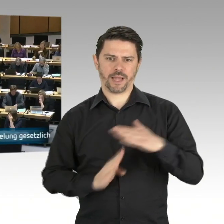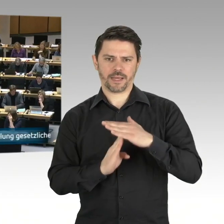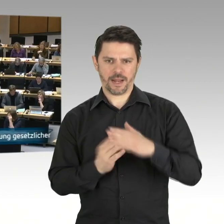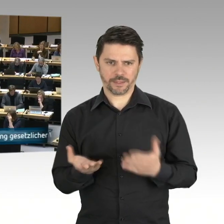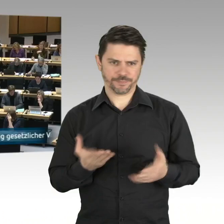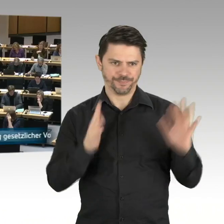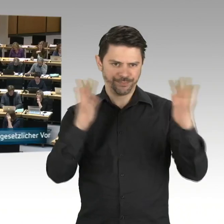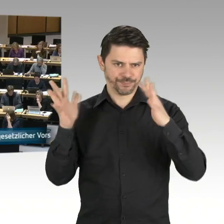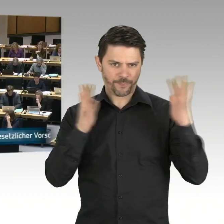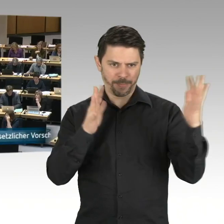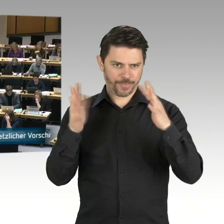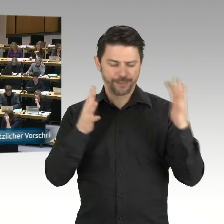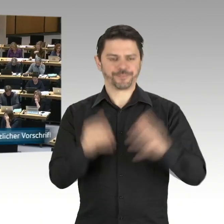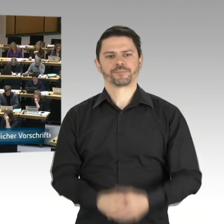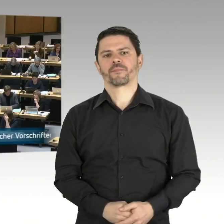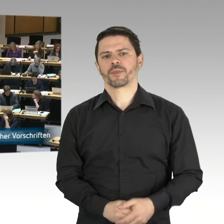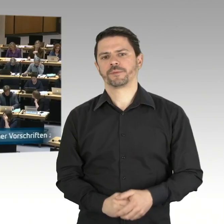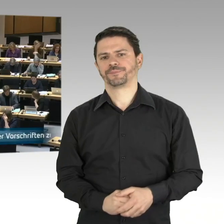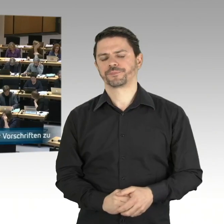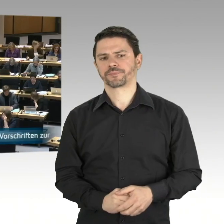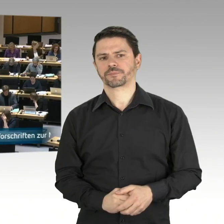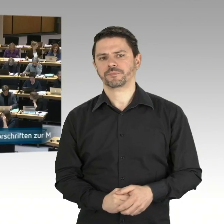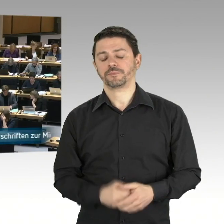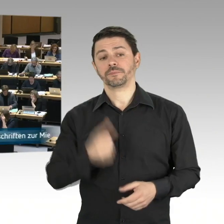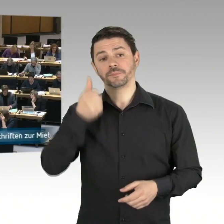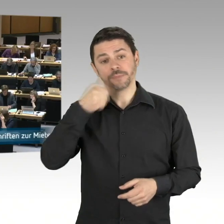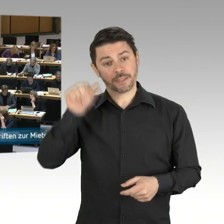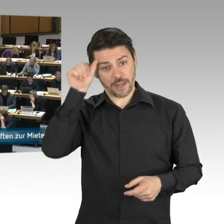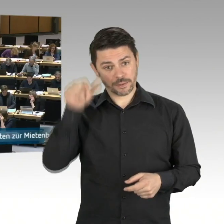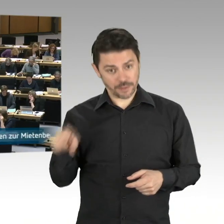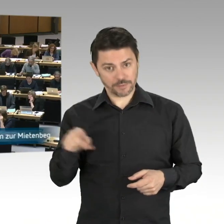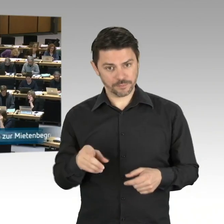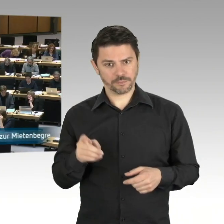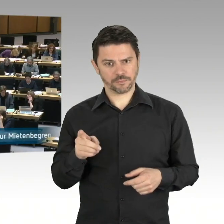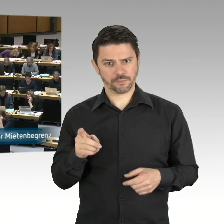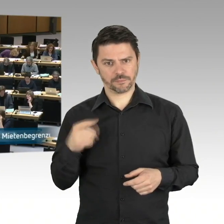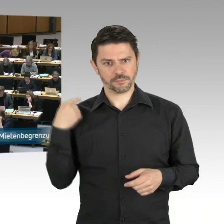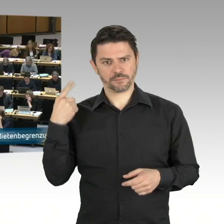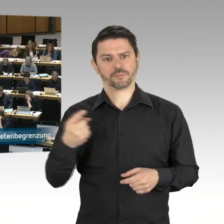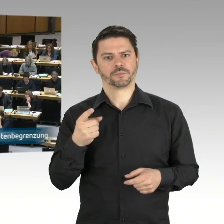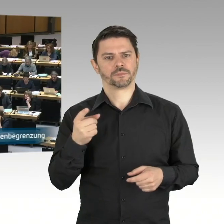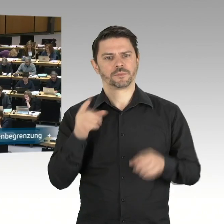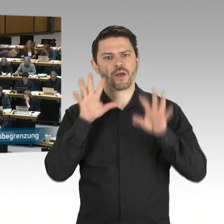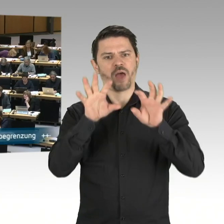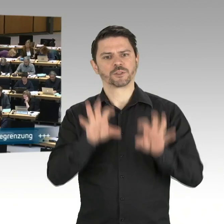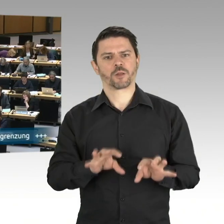Der Senat erachtet den Entwurf als verfassungskonform und verhältnismäßig. Ich erinnere Sie daran,